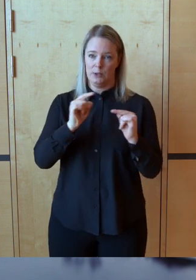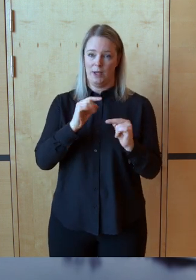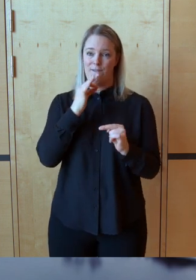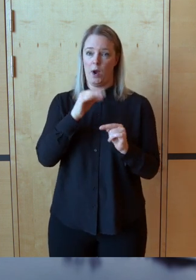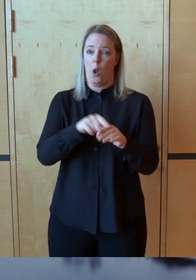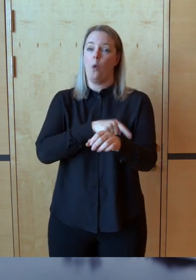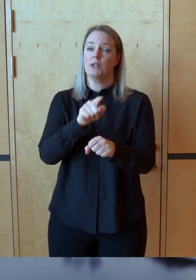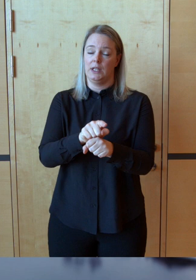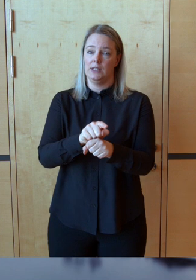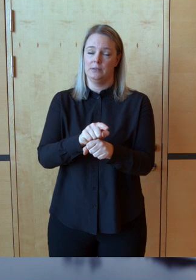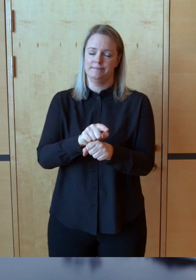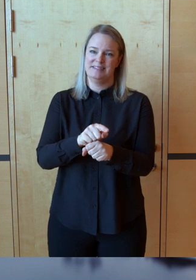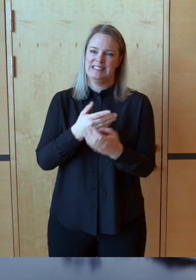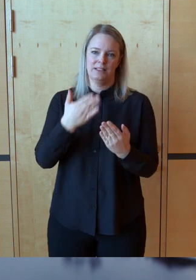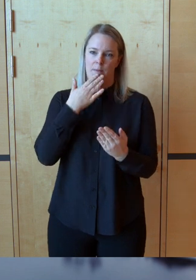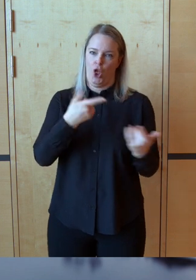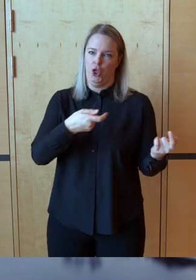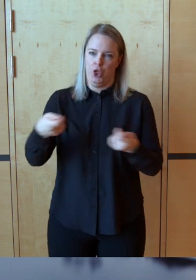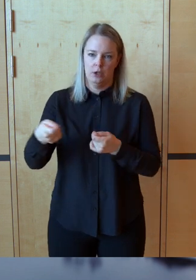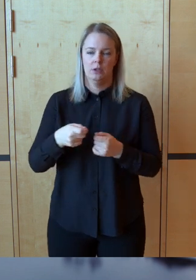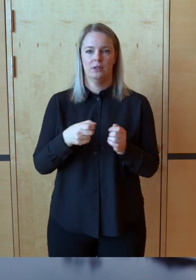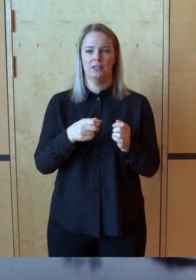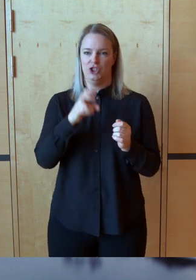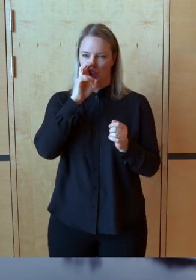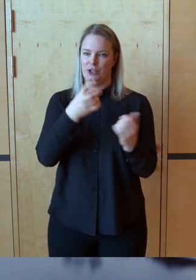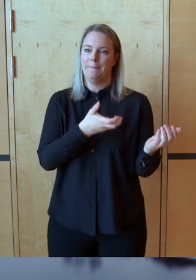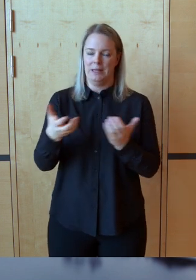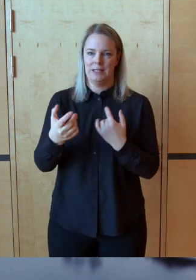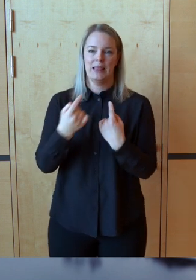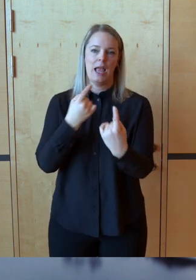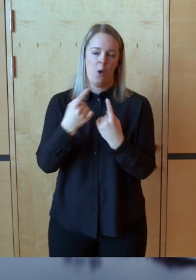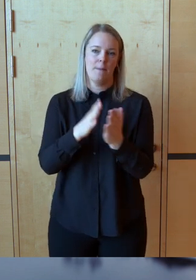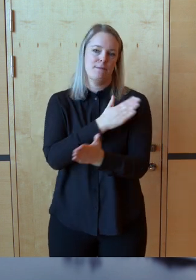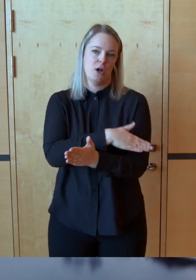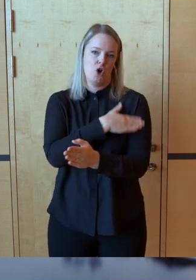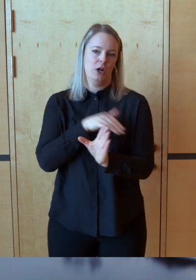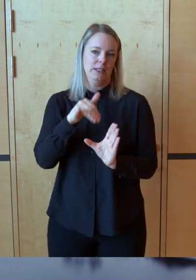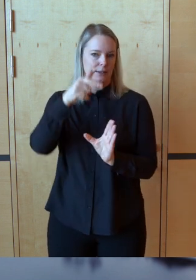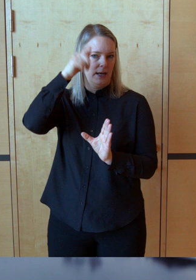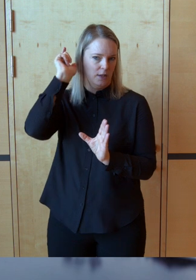Biljetter utdragen om att det funnits brister i Personal det kan man tycka